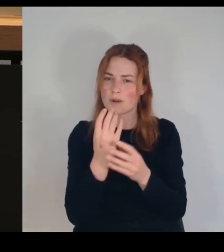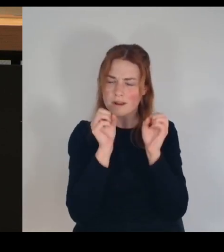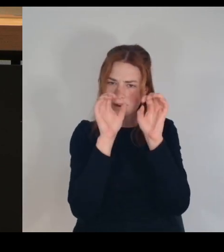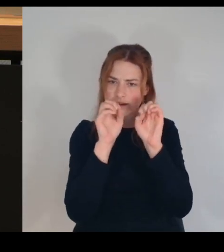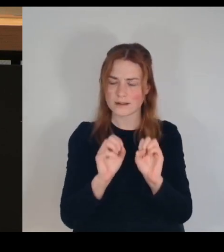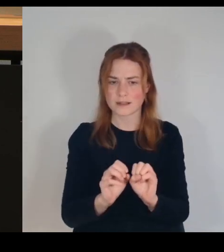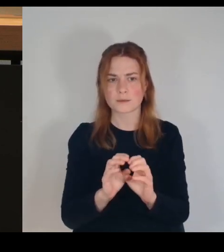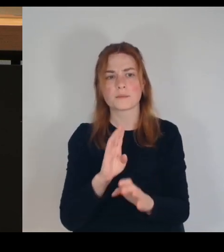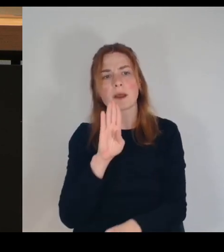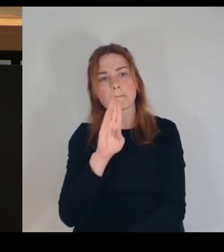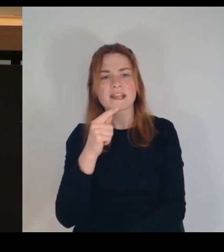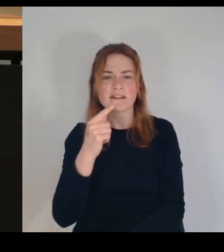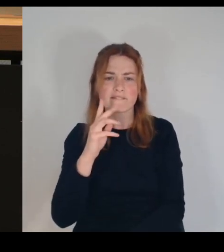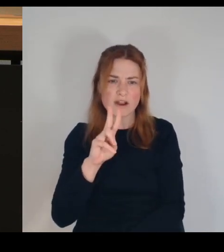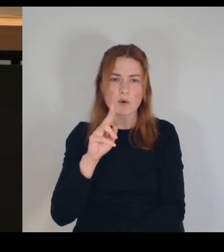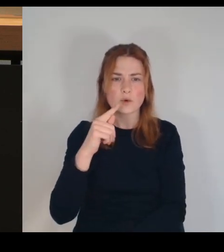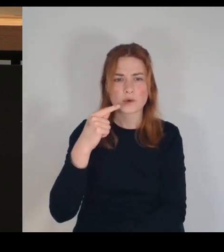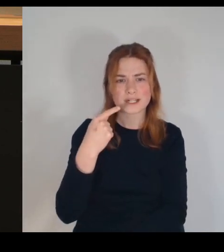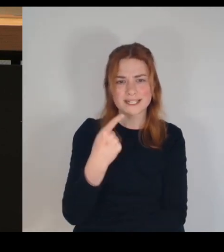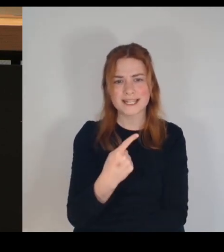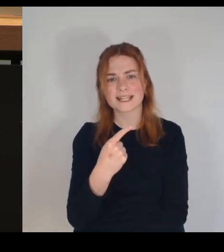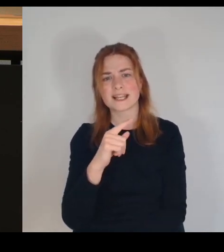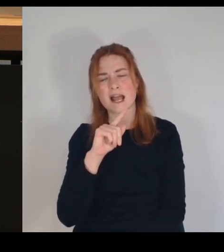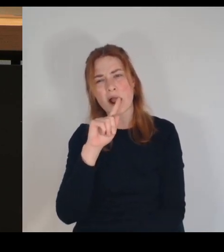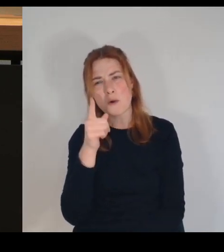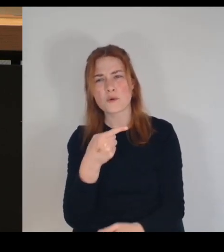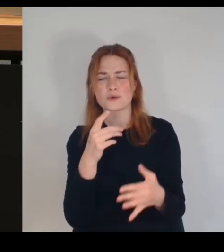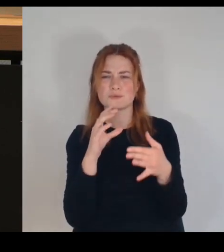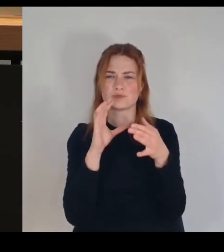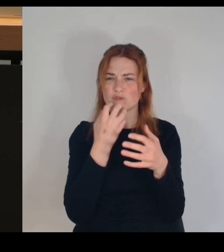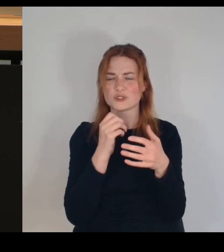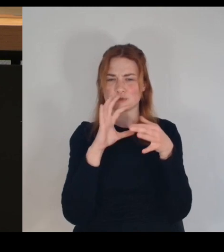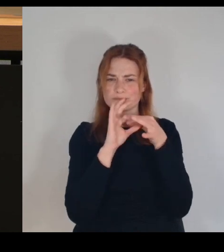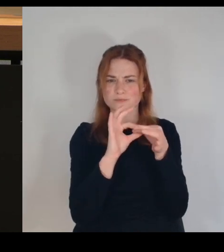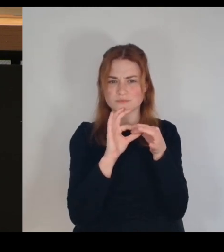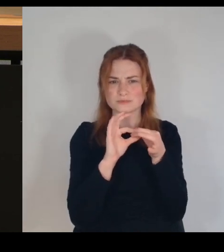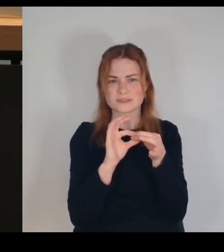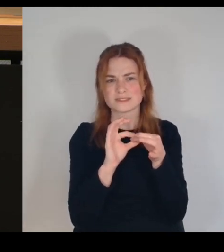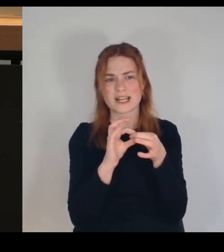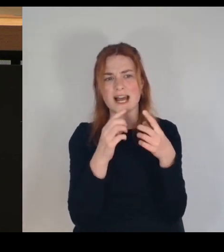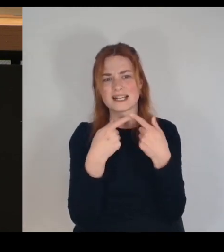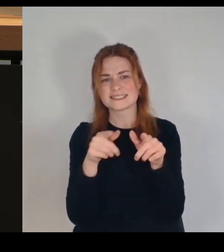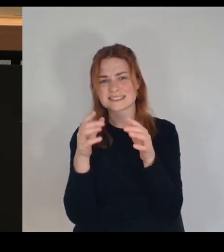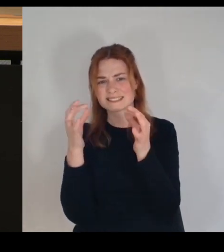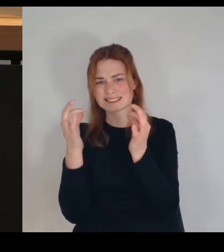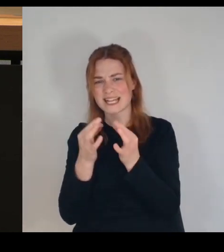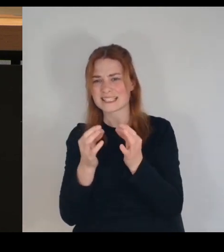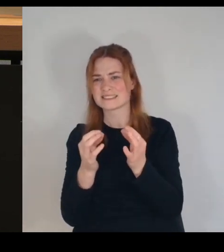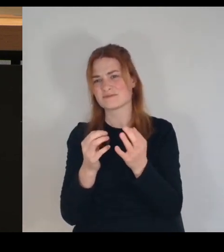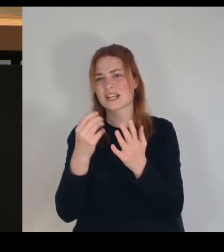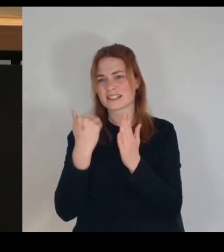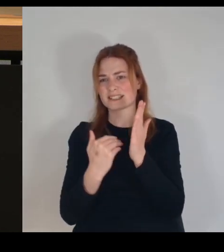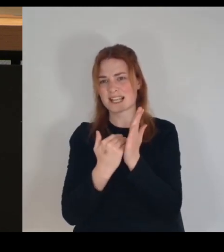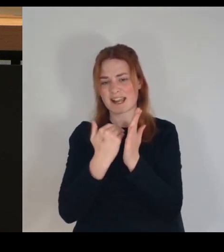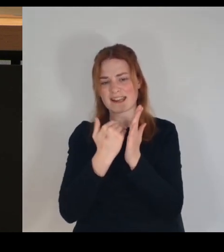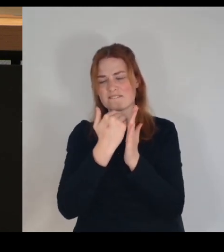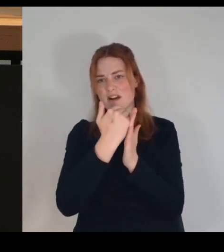Das würde ich nicht tun, weil ich finde, an der Stelle gilt die Tarifautonomie. Und hier gilt es um einen Aushandlung sprozess zwischen